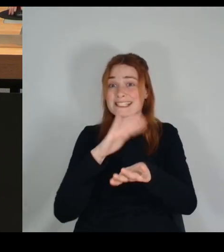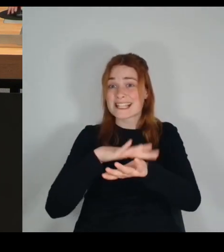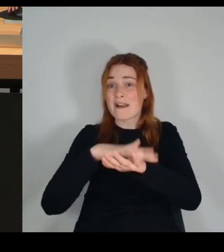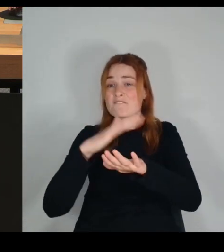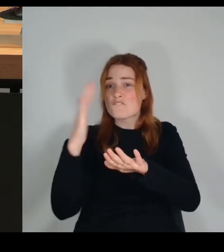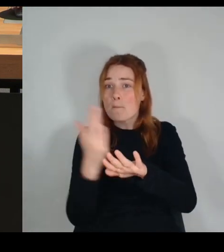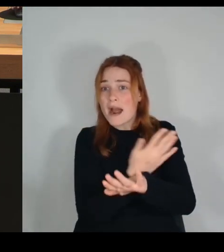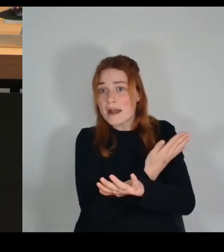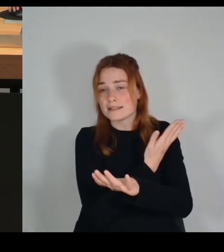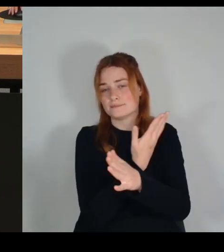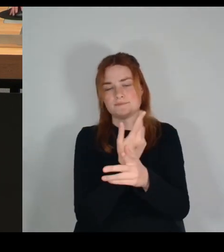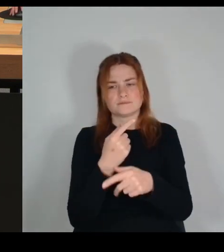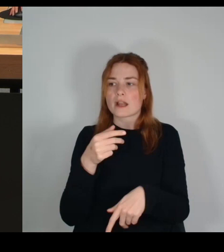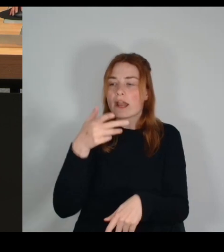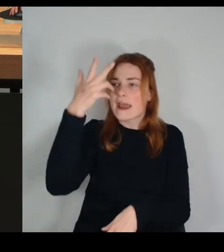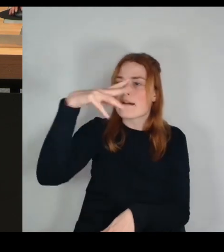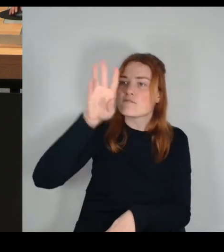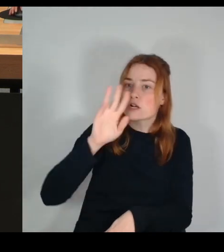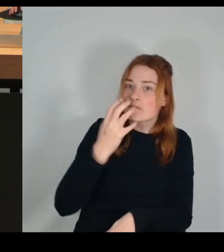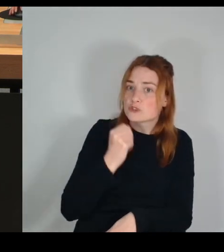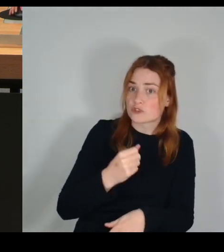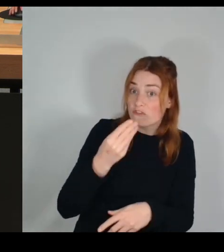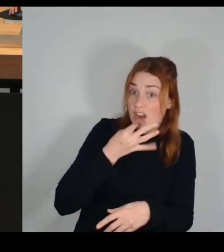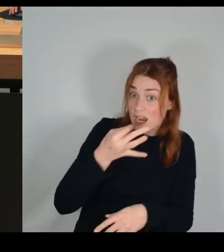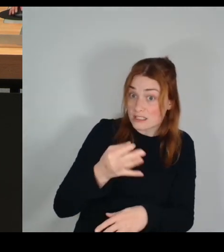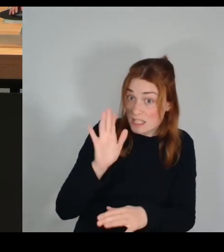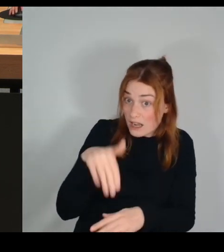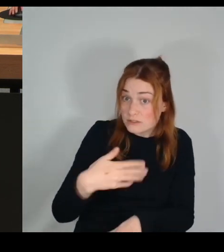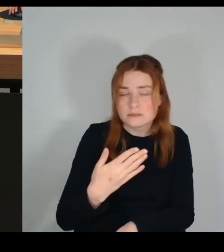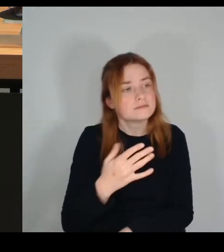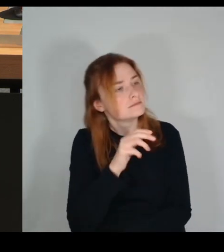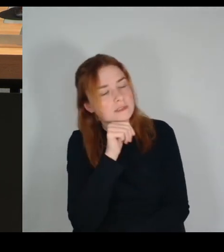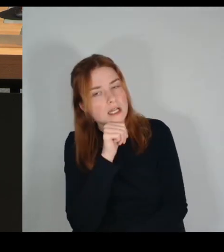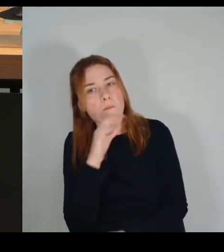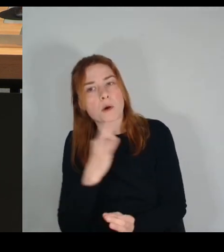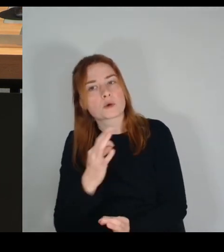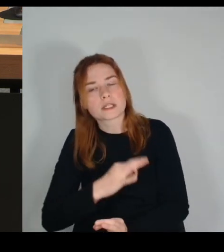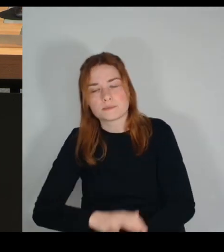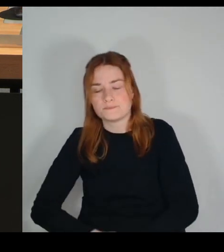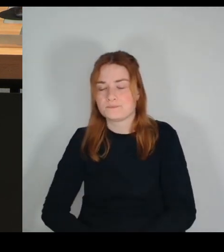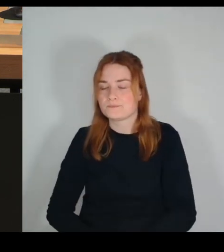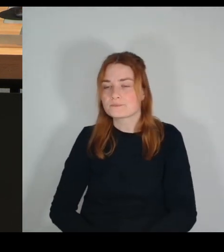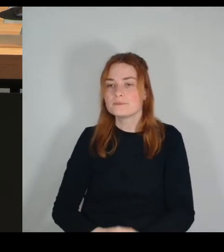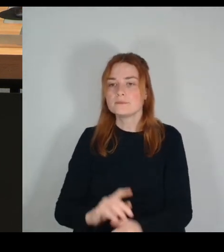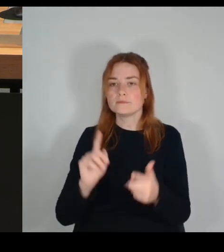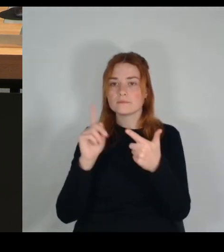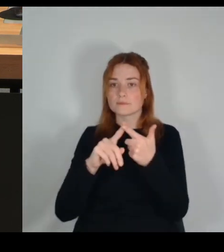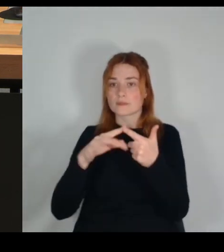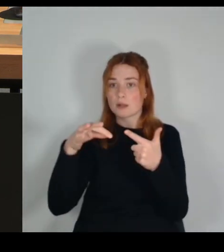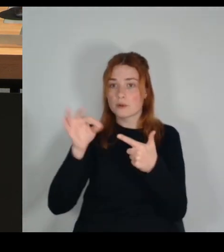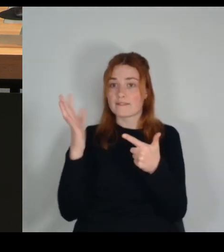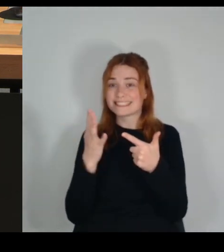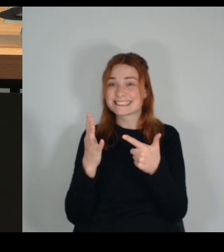Zweite Ausnahme Auf internationalen Verkehrswegen. Das ist aber in dem Gesetzentwurf, den Sie vorgelegt